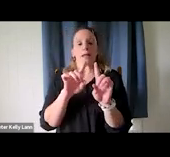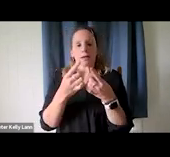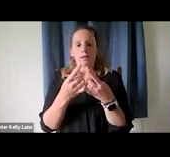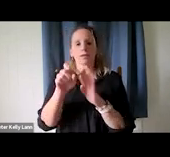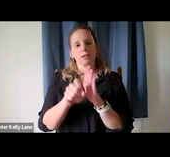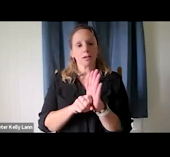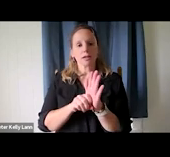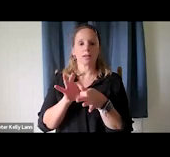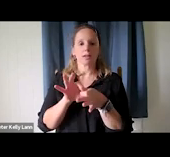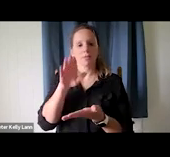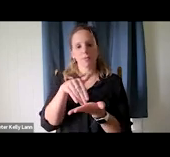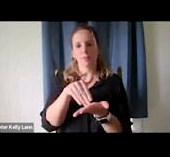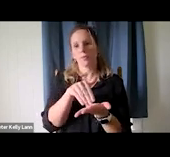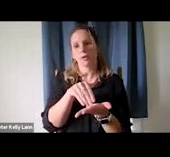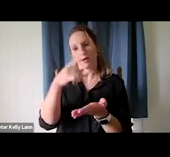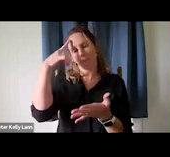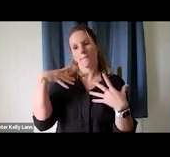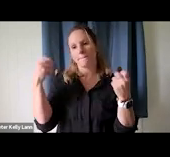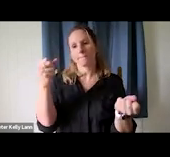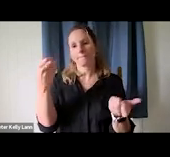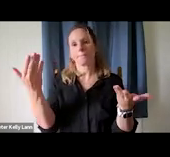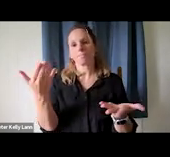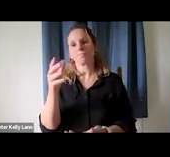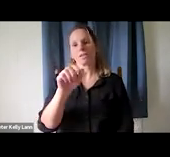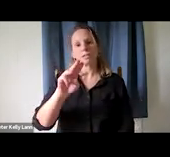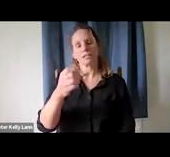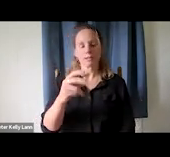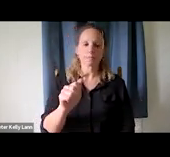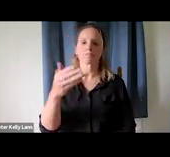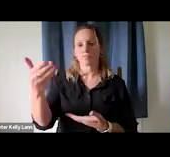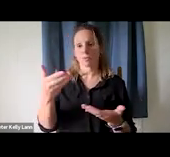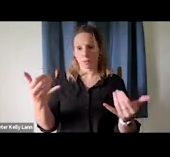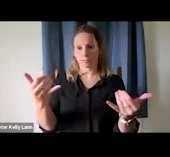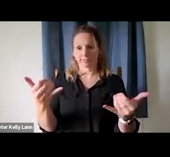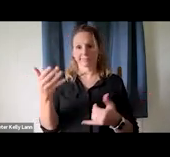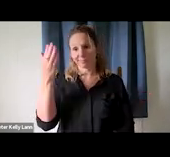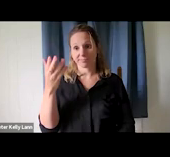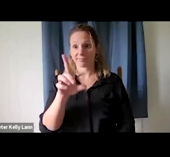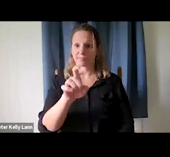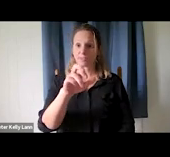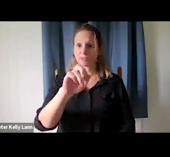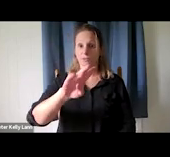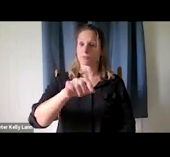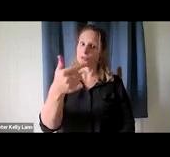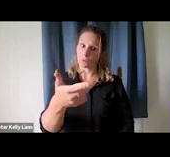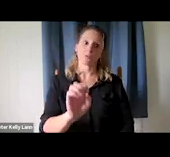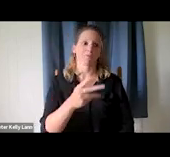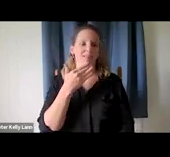en el Centro de Servicios de Salud Mental de la SAMHSA y es quien nos dará la bienvenida hoy, Dorrine. [Dorrine] Sí, gracias, Pam